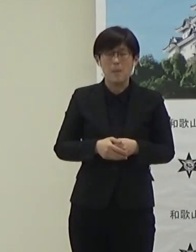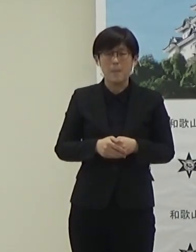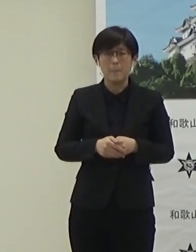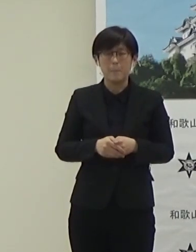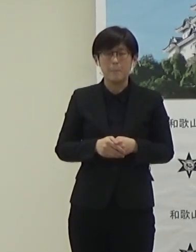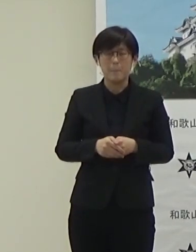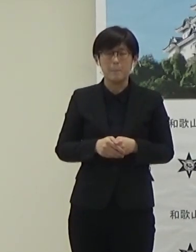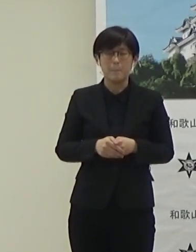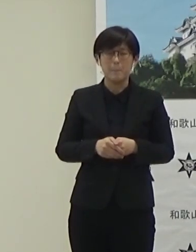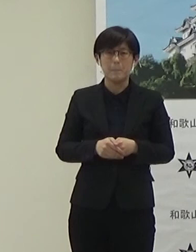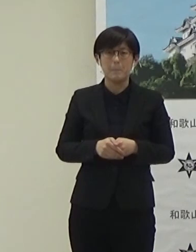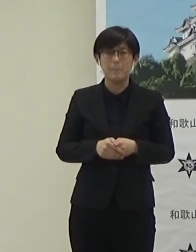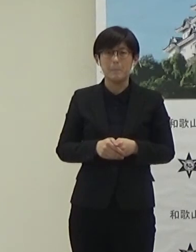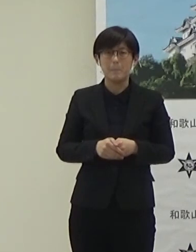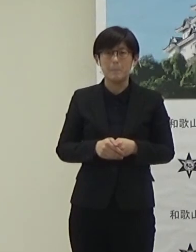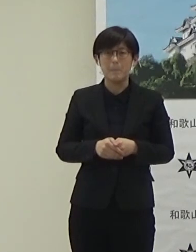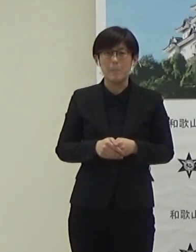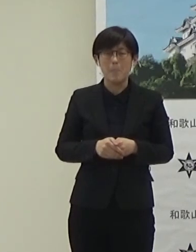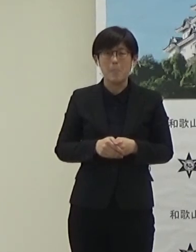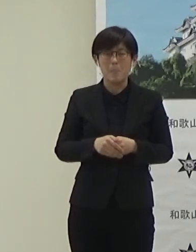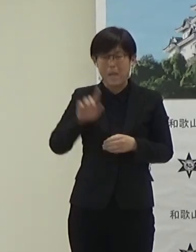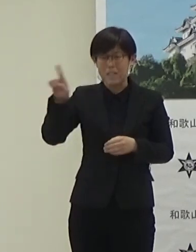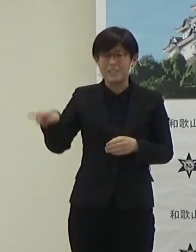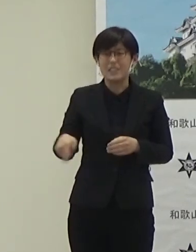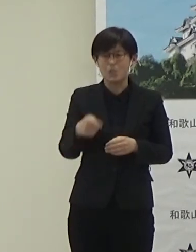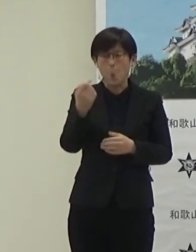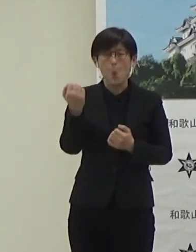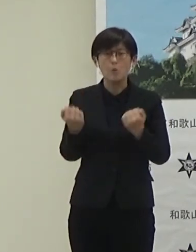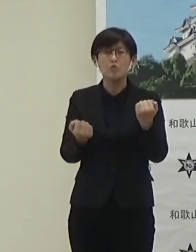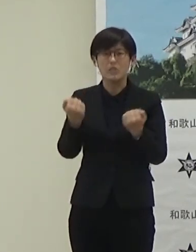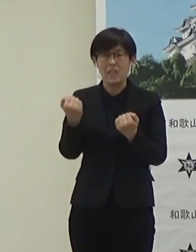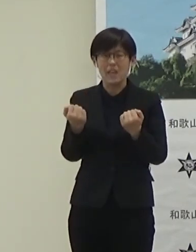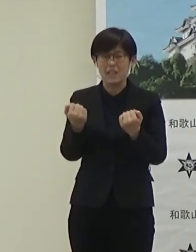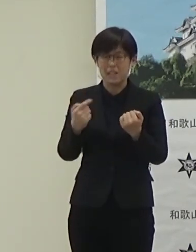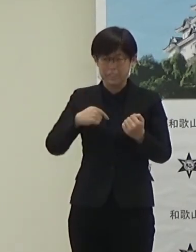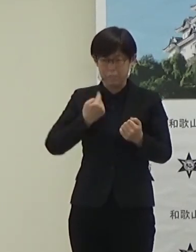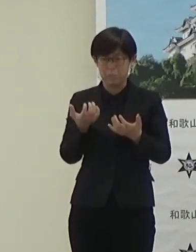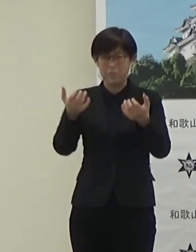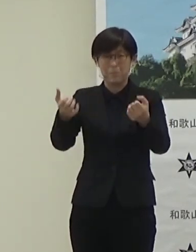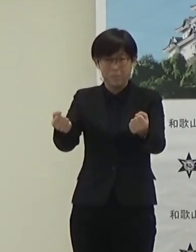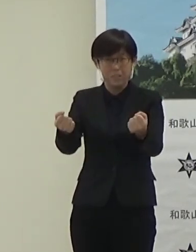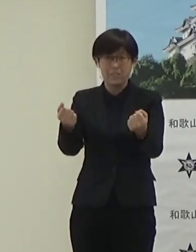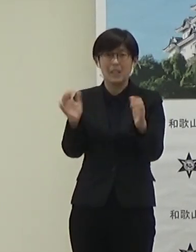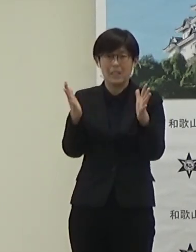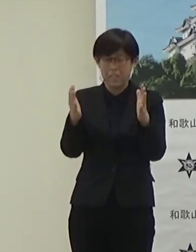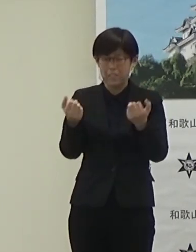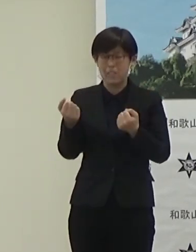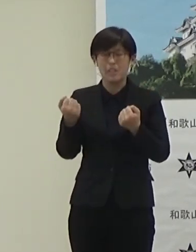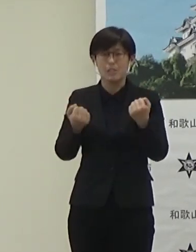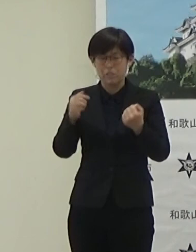そうした自動運転の車が行き来しやすくなるのでそうした今後の将来に向け